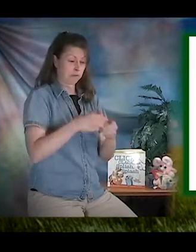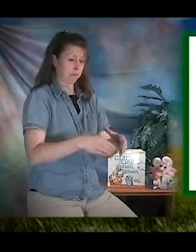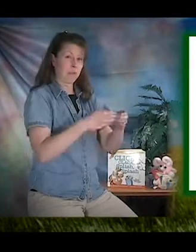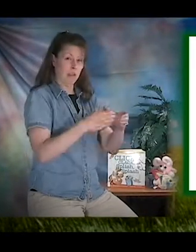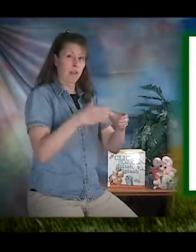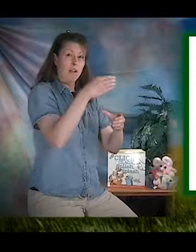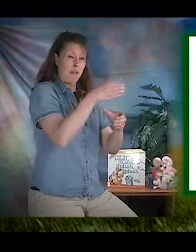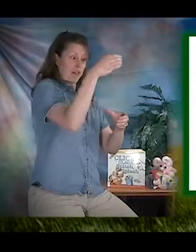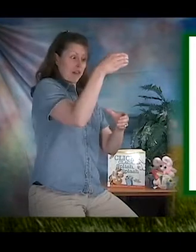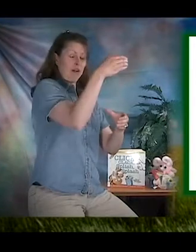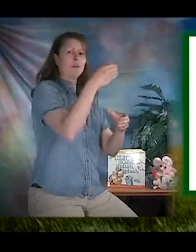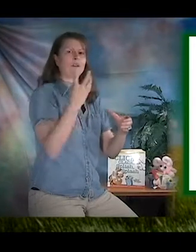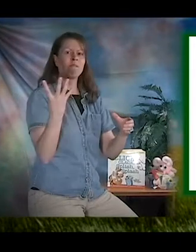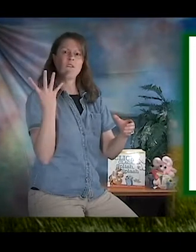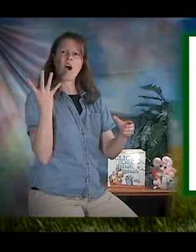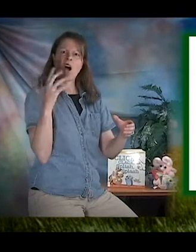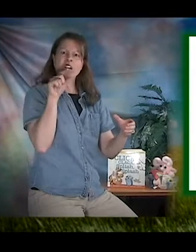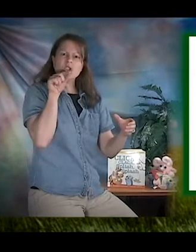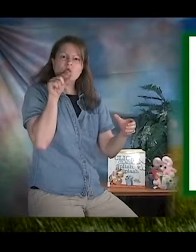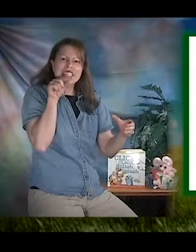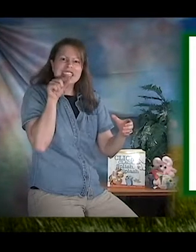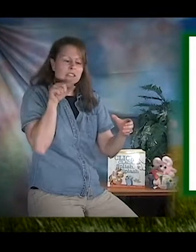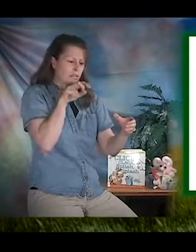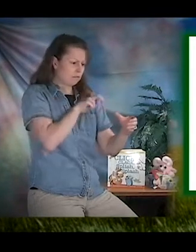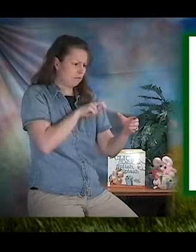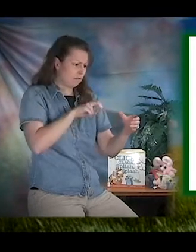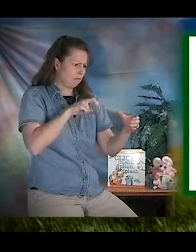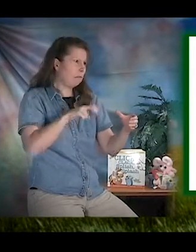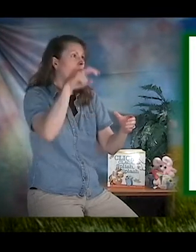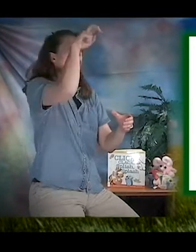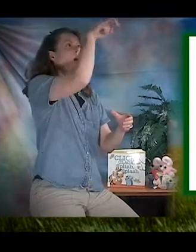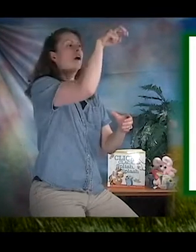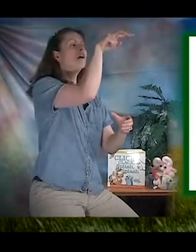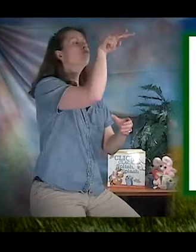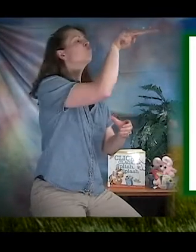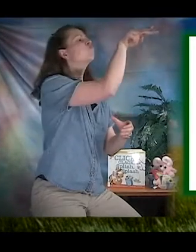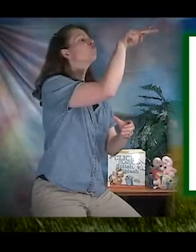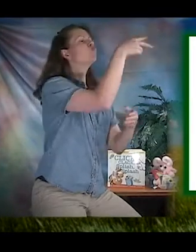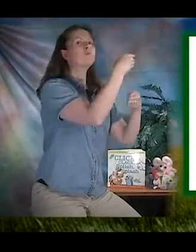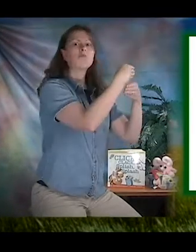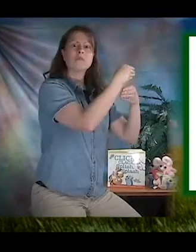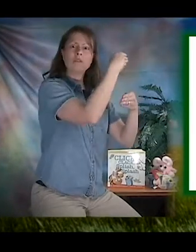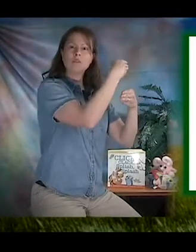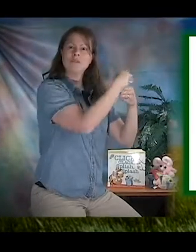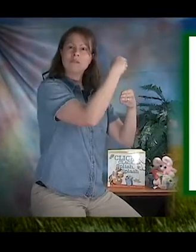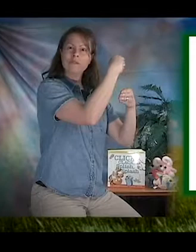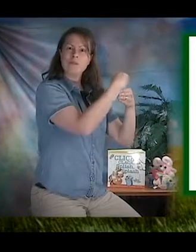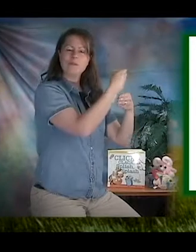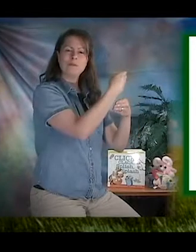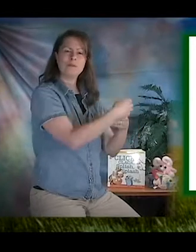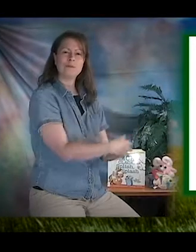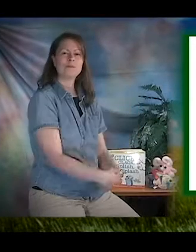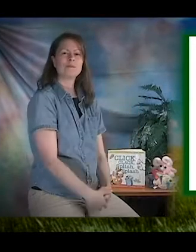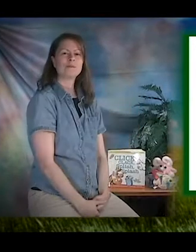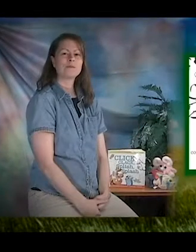Cuatro gallinas en espera. Mirando por la ventana.